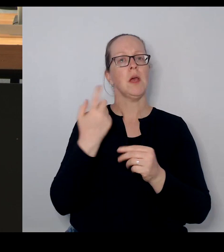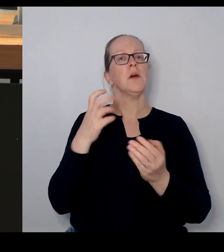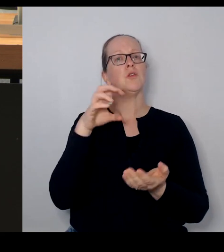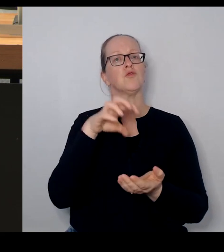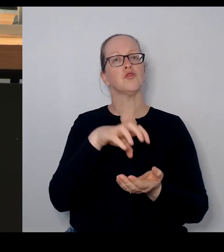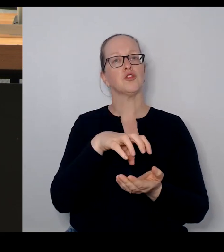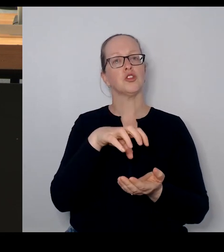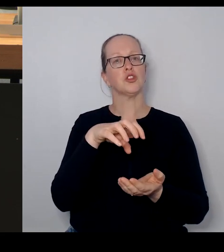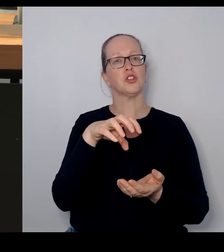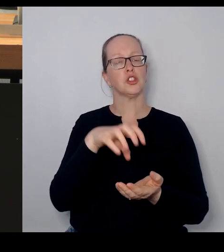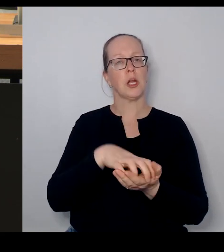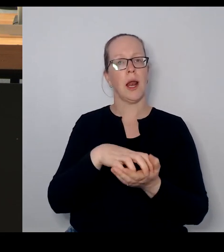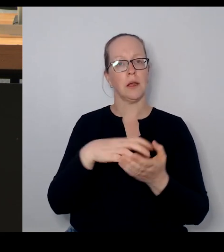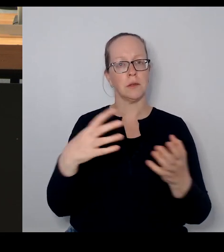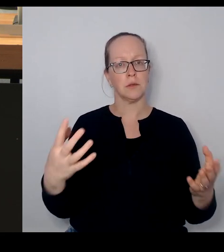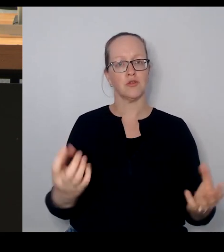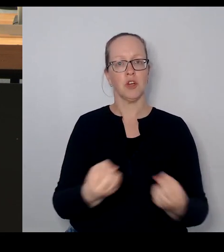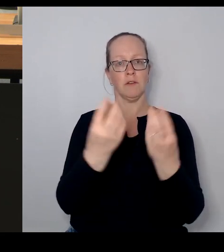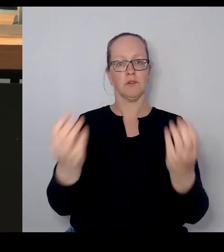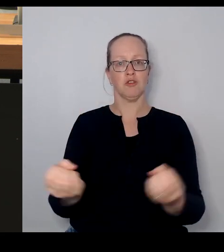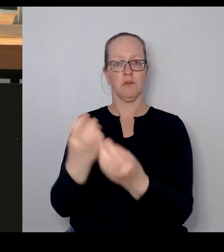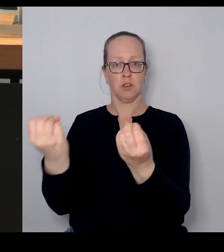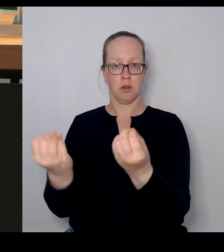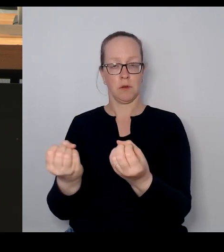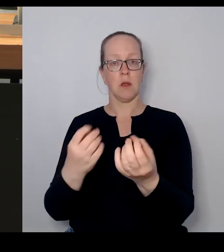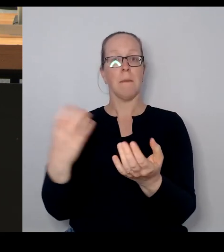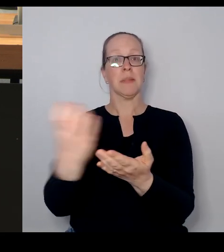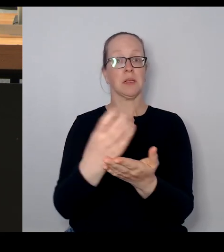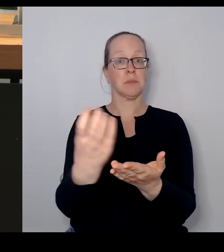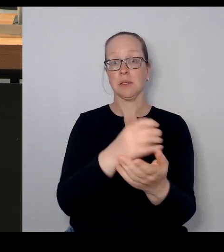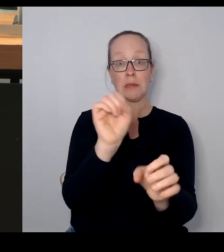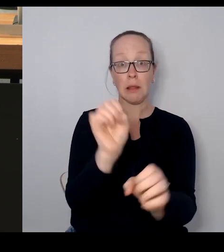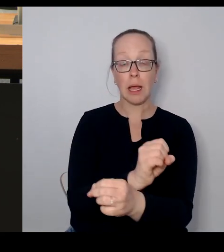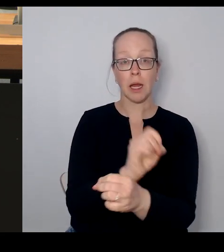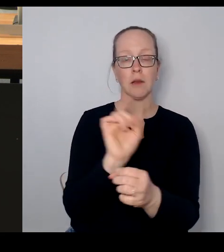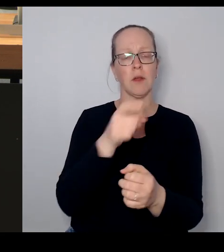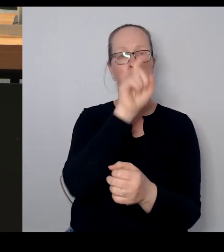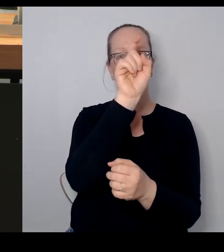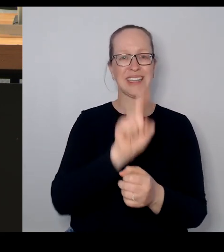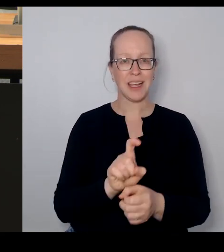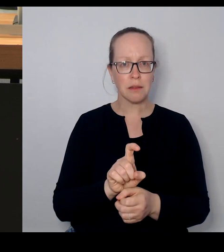Also digitale Bebauungsplanung, digitale Baugenehmigungen, all das muss endlich vorankommen.